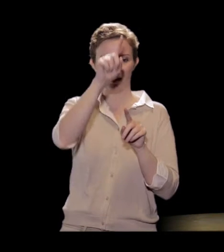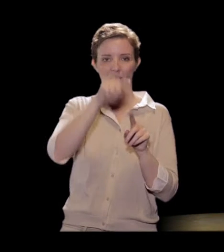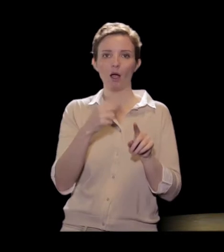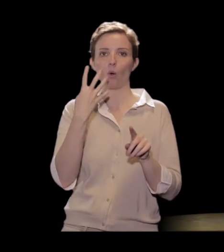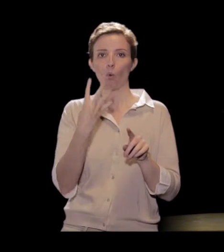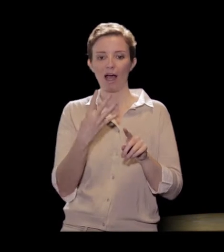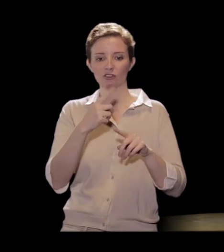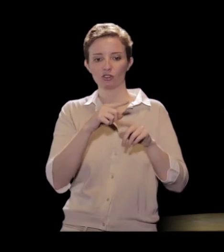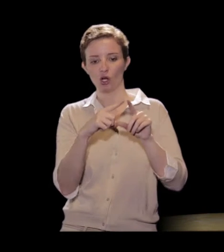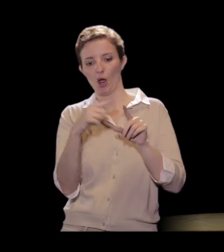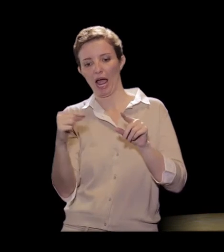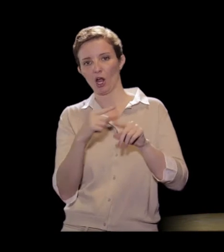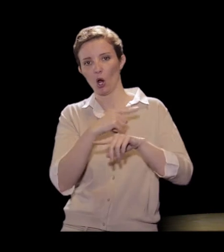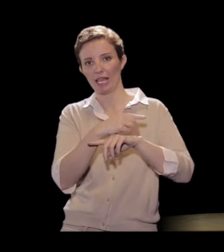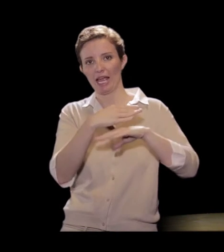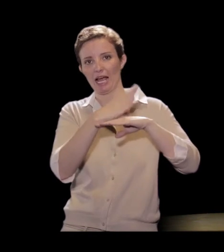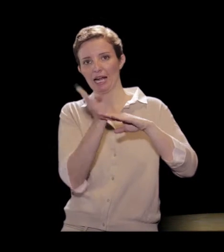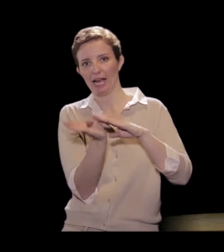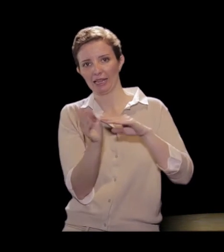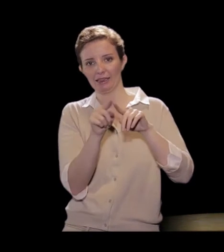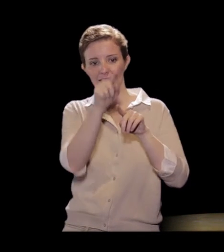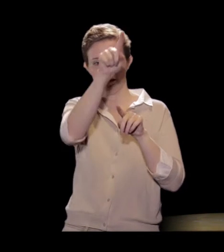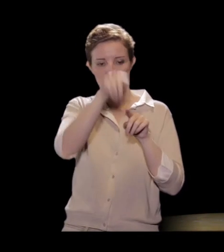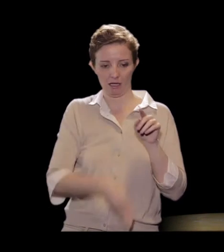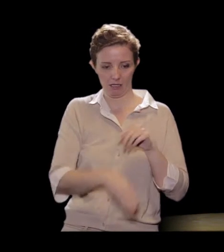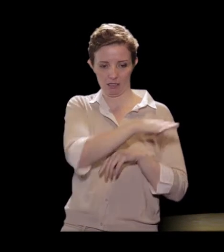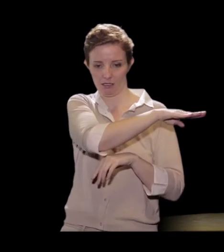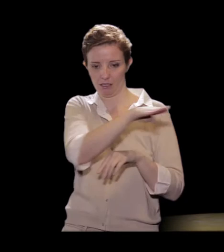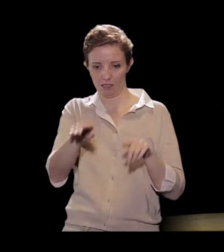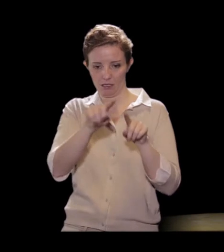in cui gli assi suddividono il piano cartesiano.